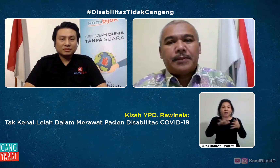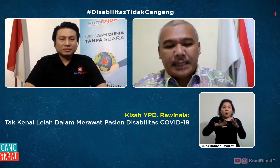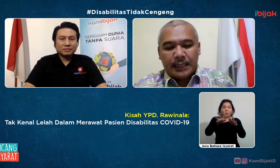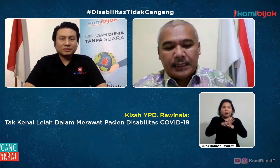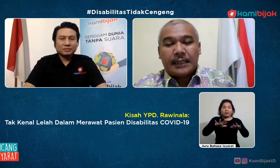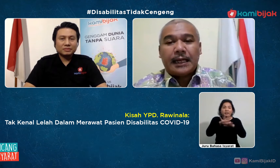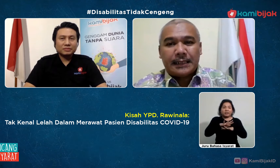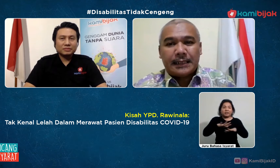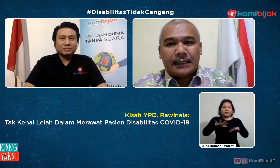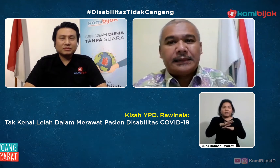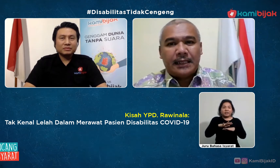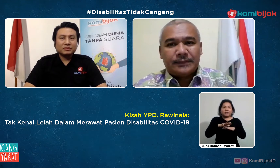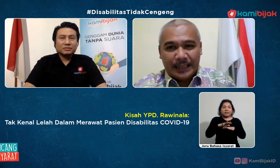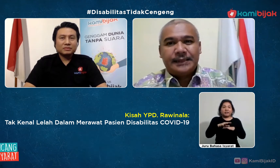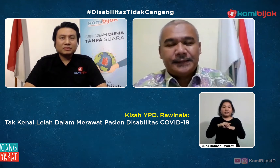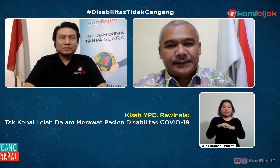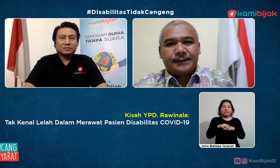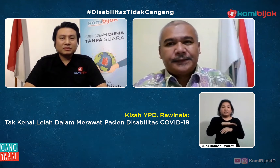dalam pendampingan anak-anak kasih.